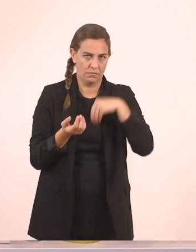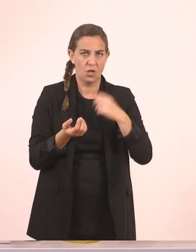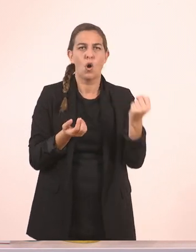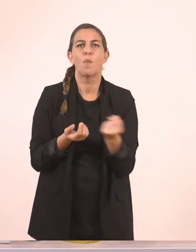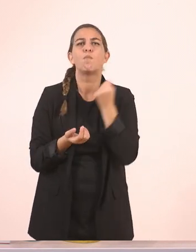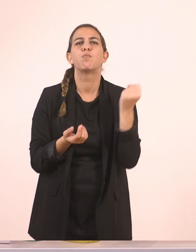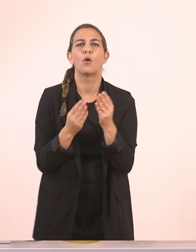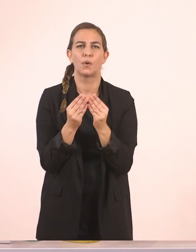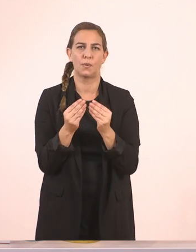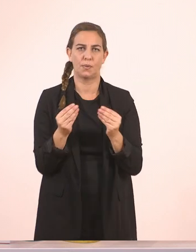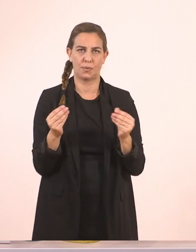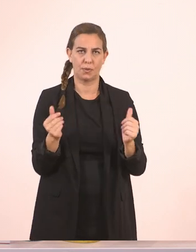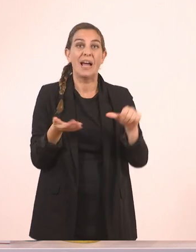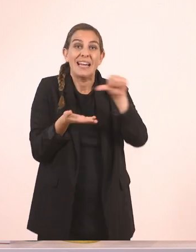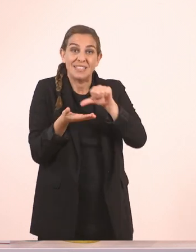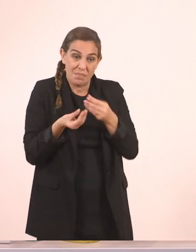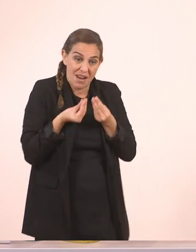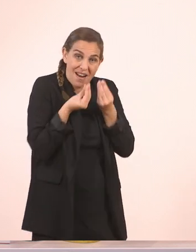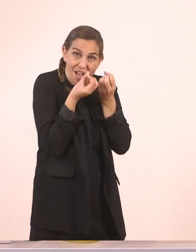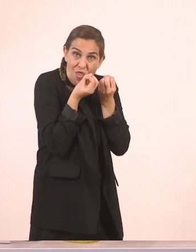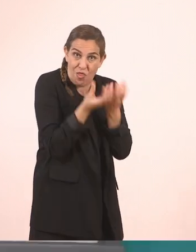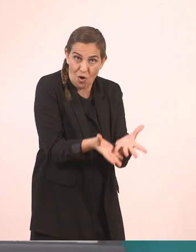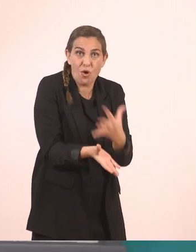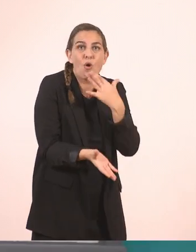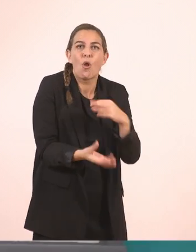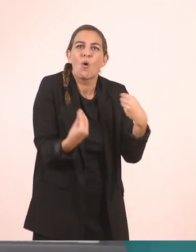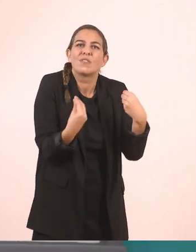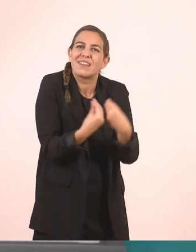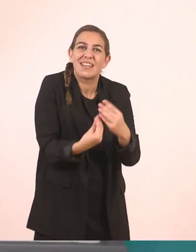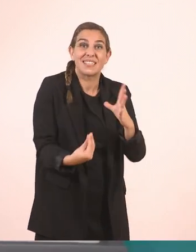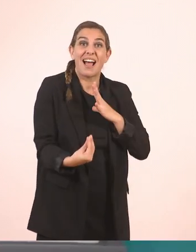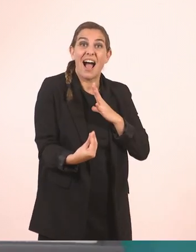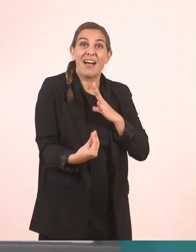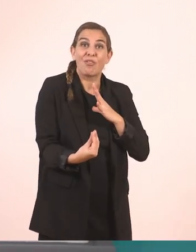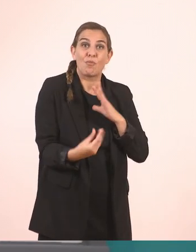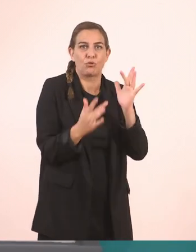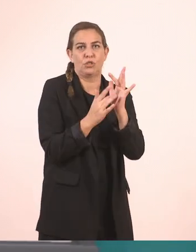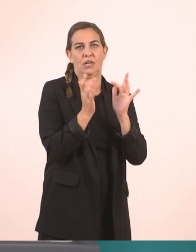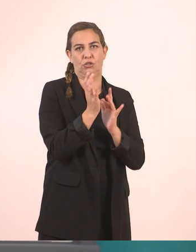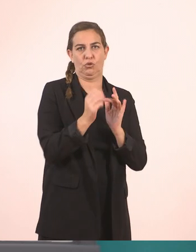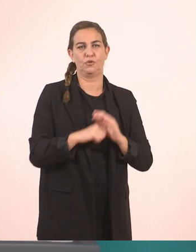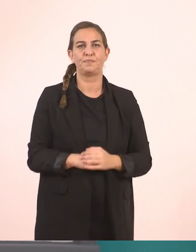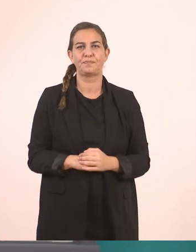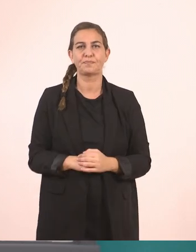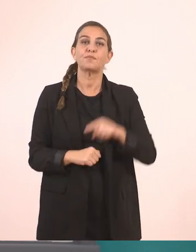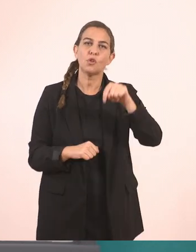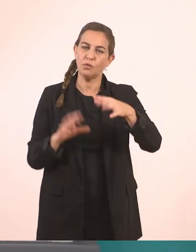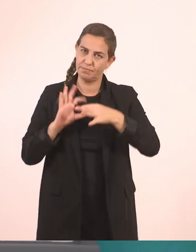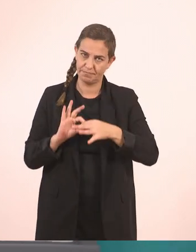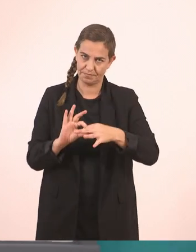γι' αυτό λέμε ότι η σμύρνα είναι για την ανθρώπινη διάσταση του Χριστού. Συνεχίζουμε λοιπόν, παιδιά, και τώρα θέλω να διαβάσουμε μαζί,